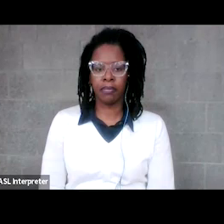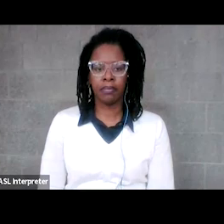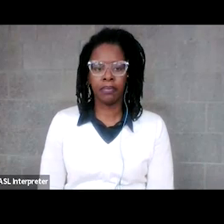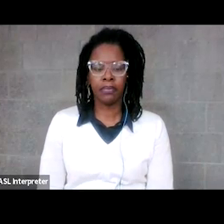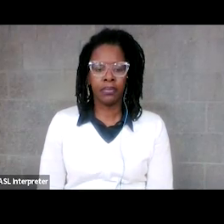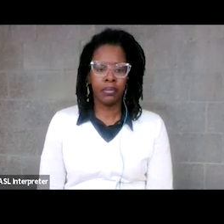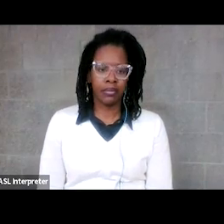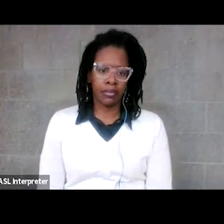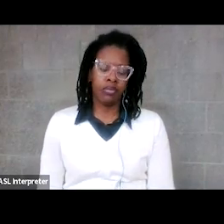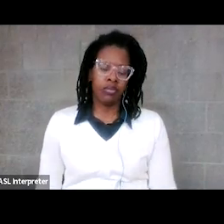Con eso dicho,